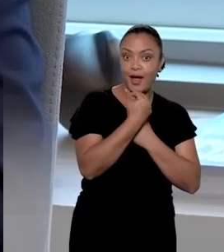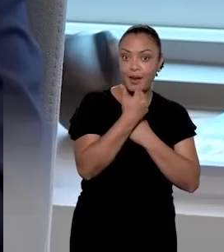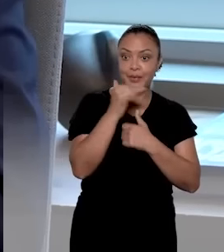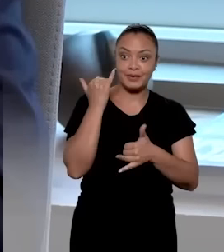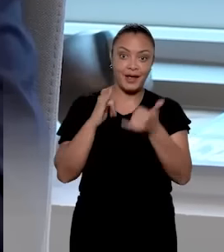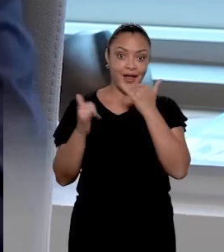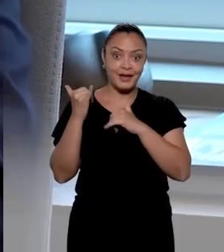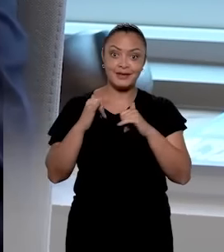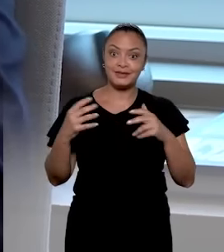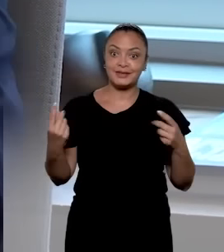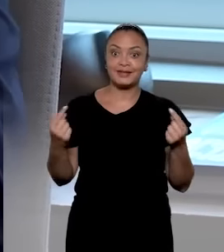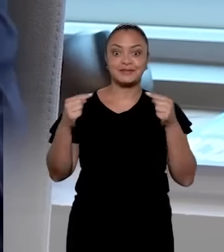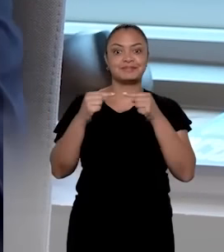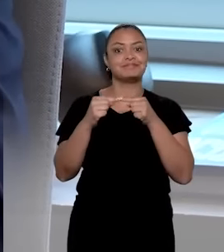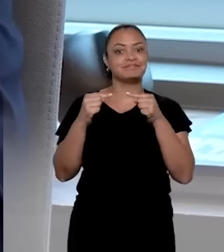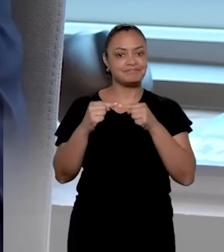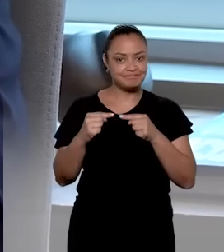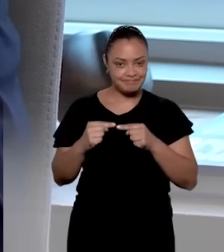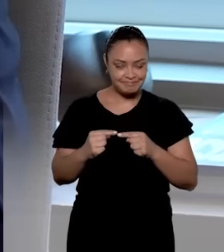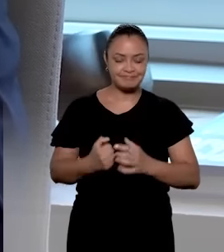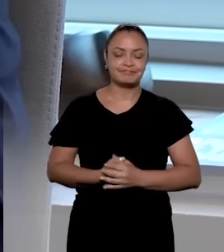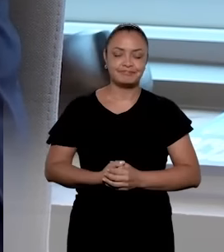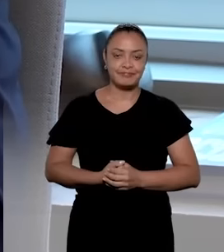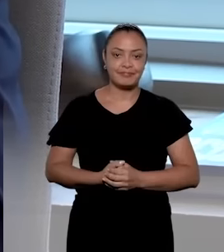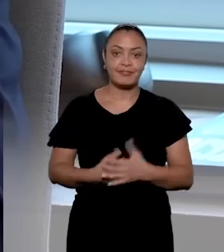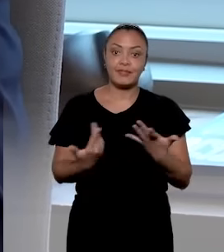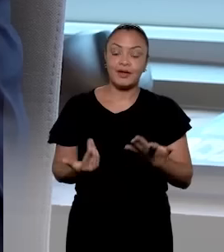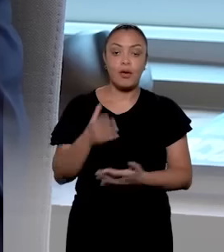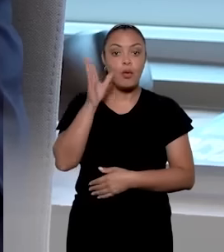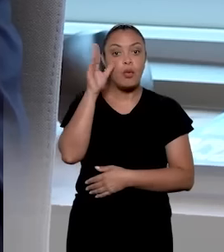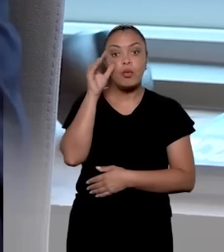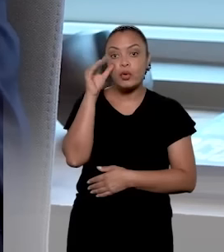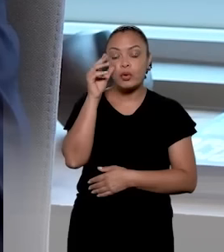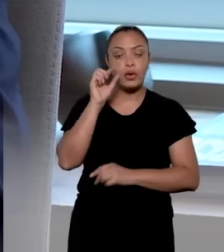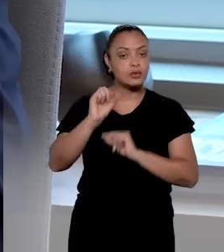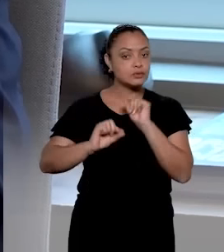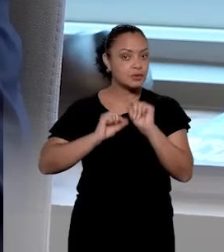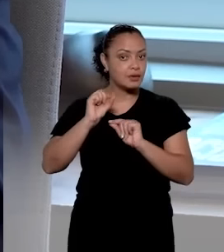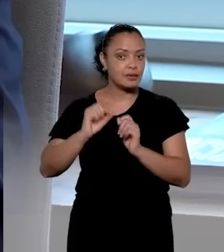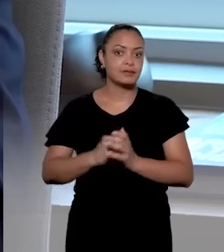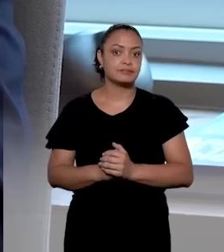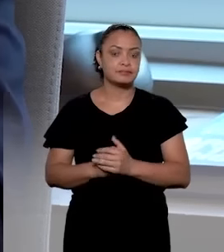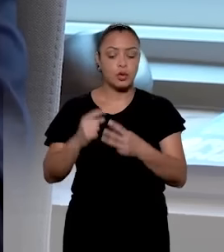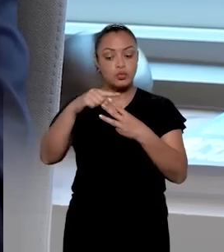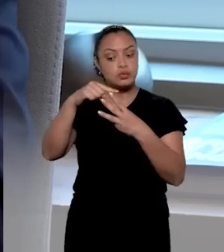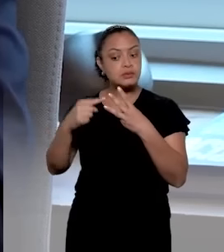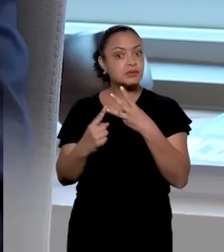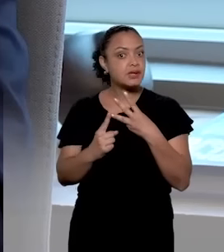esses 3 temas são centrais para o mundo. E uma coisa curiosa, os 3 têm soluções que